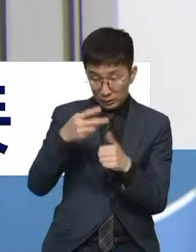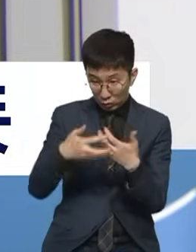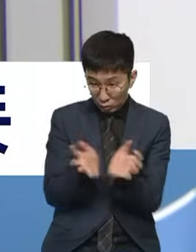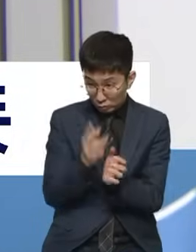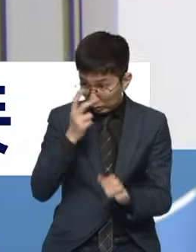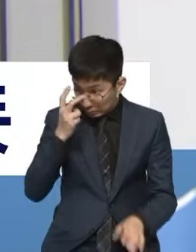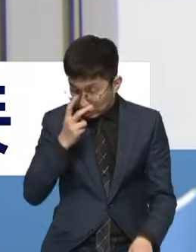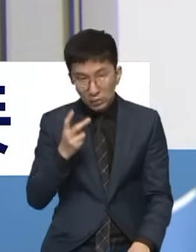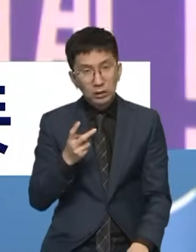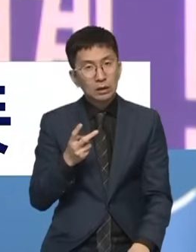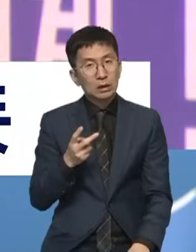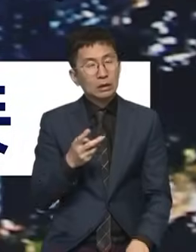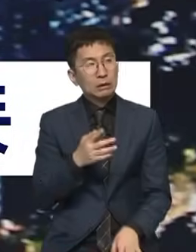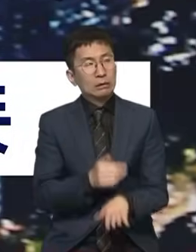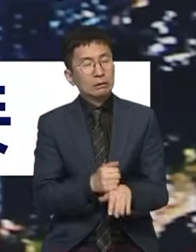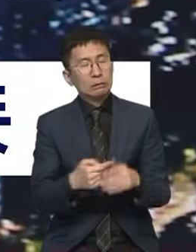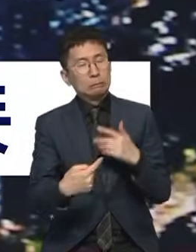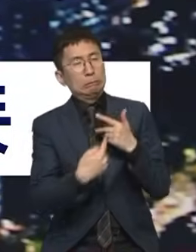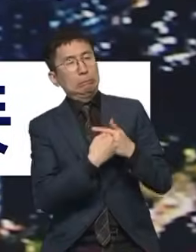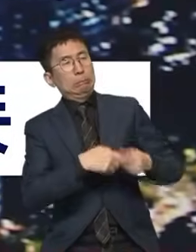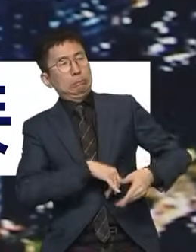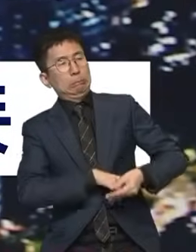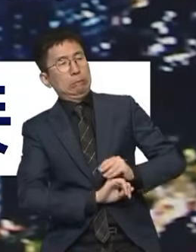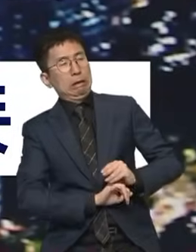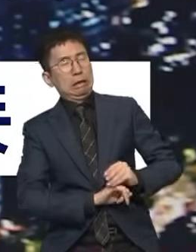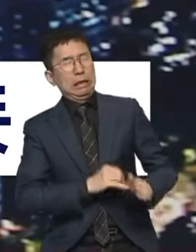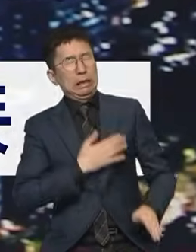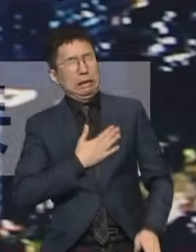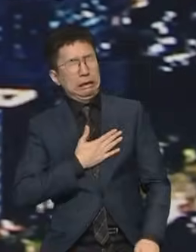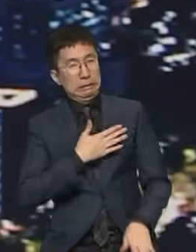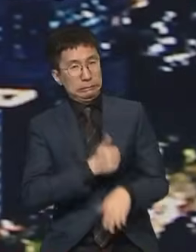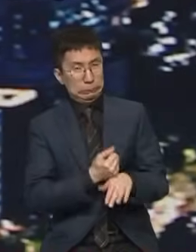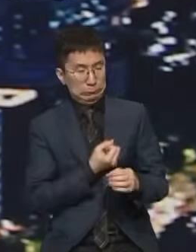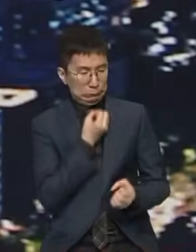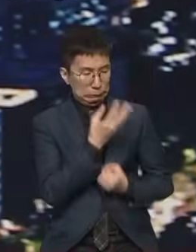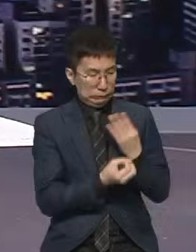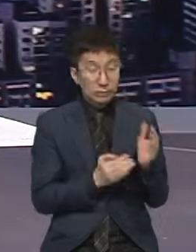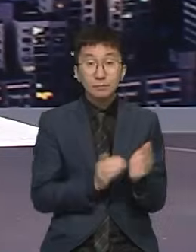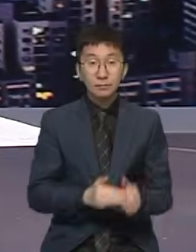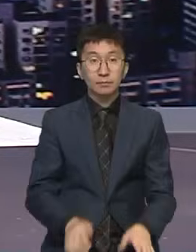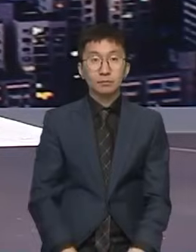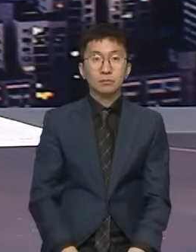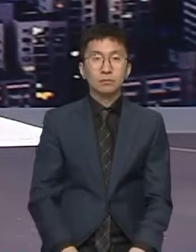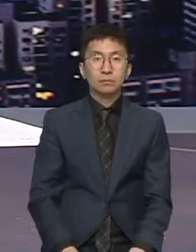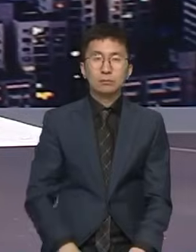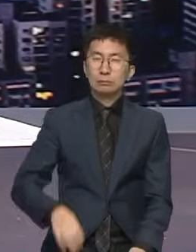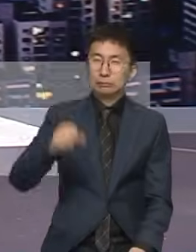진행되면 거래 사실을 숨길 수 없다는 판단을 한 것으로 보입니다. (앵커) 그러면 이들에 대한 처벌은 어떻게 됩니까?